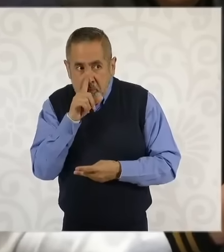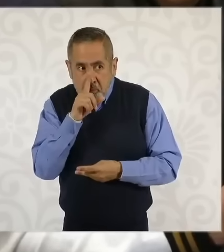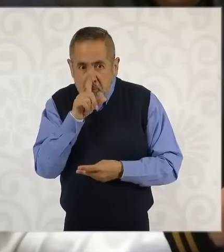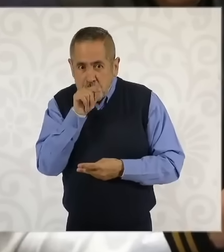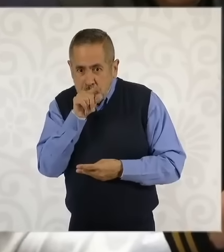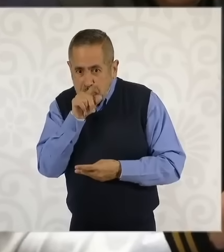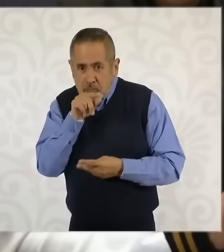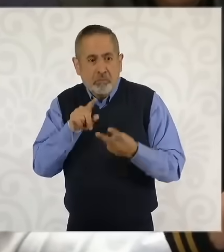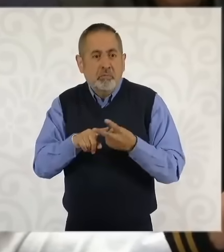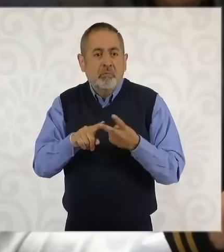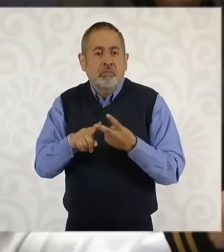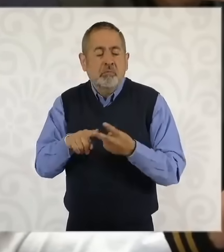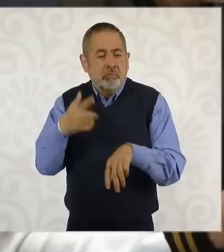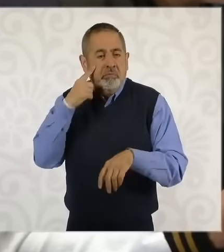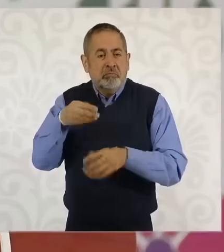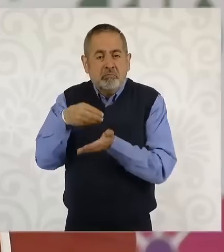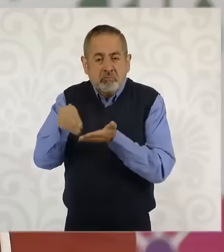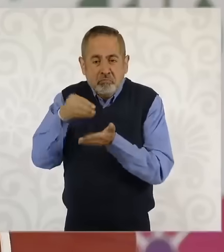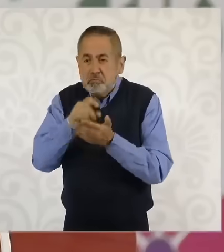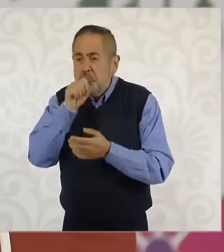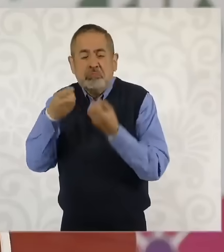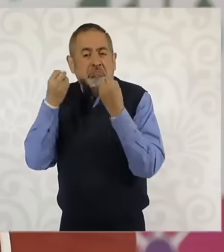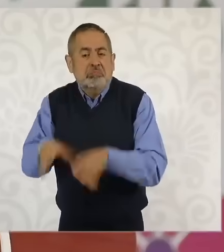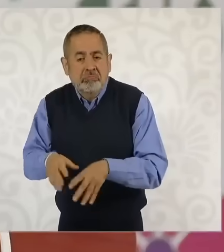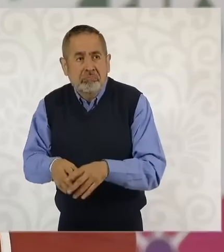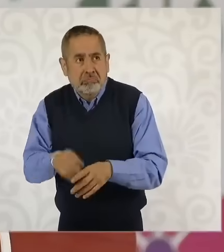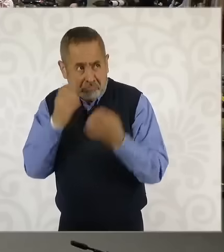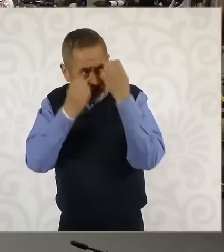analizando estas sanciones. Se contaría todo se está analizando. Sí. ¿Y han entablado algún